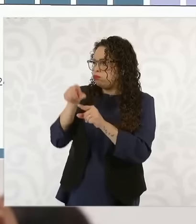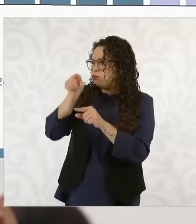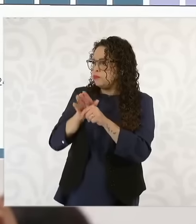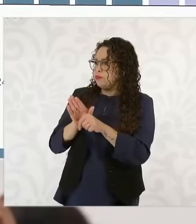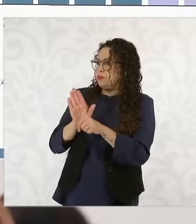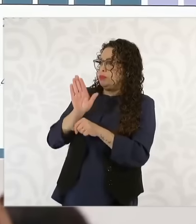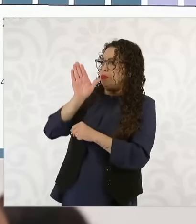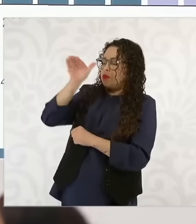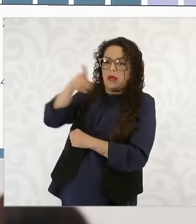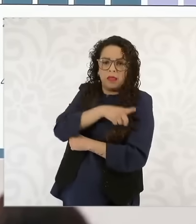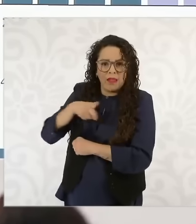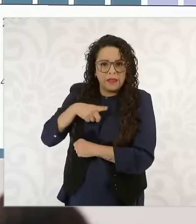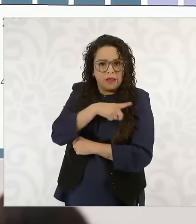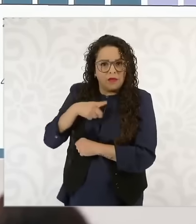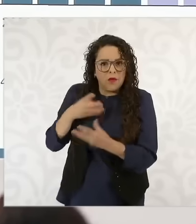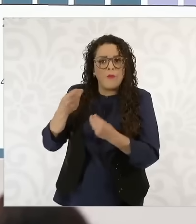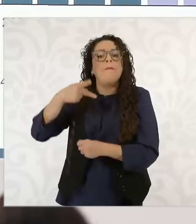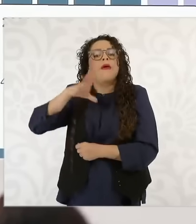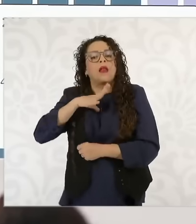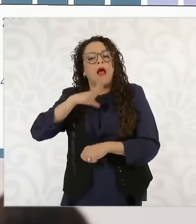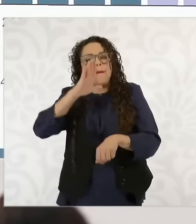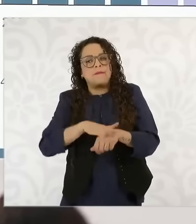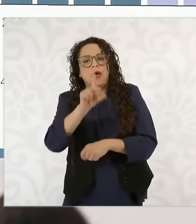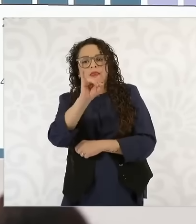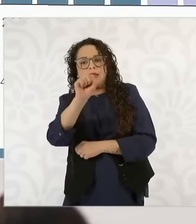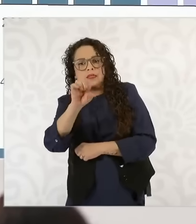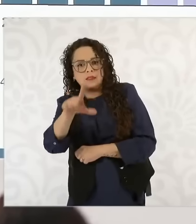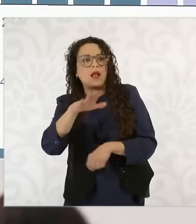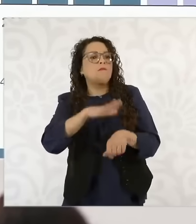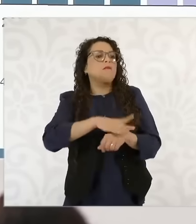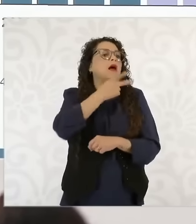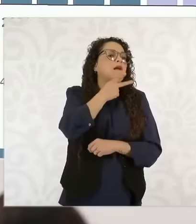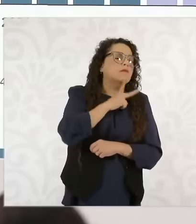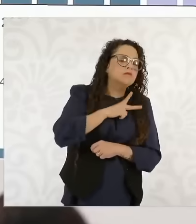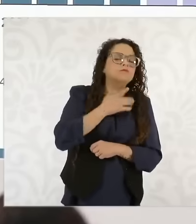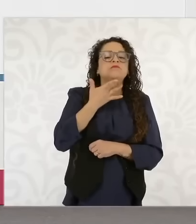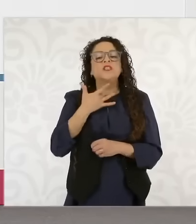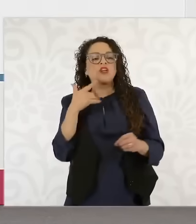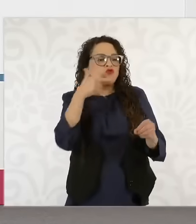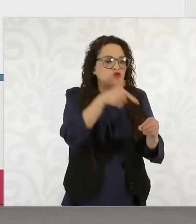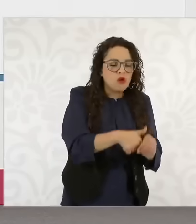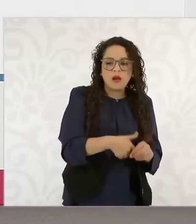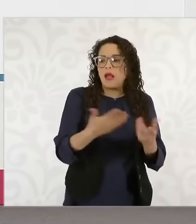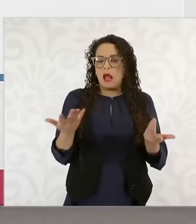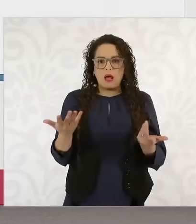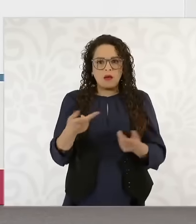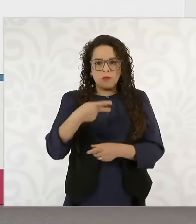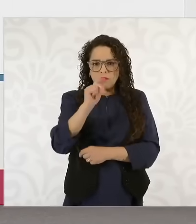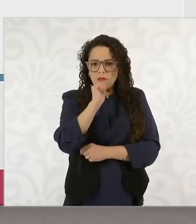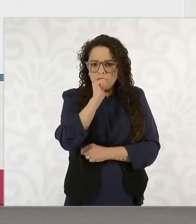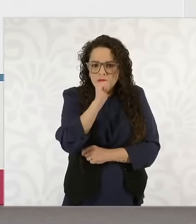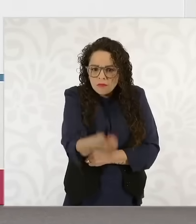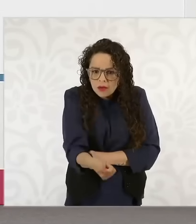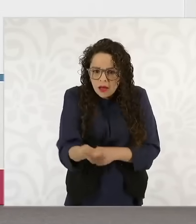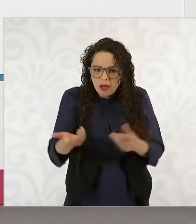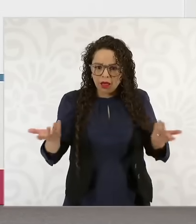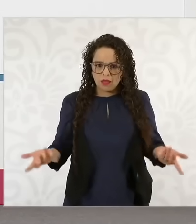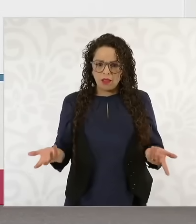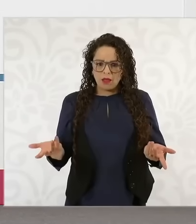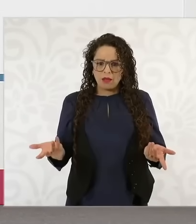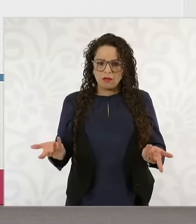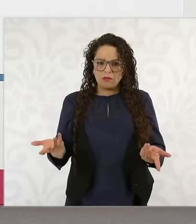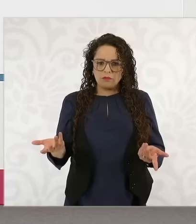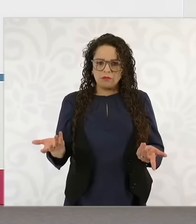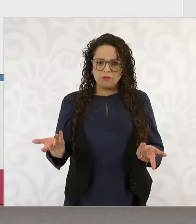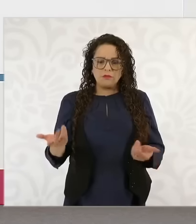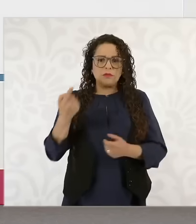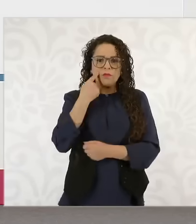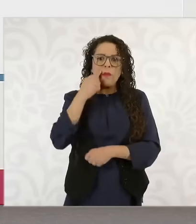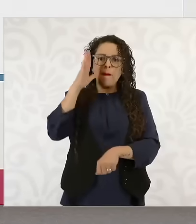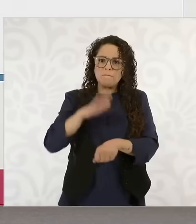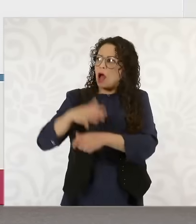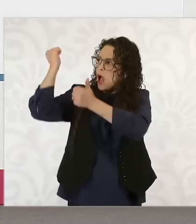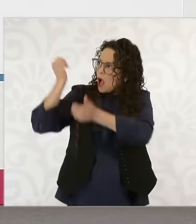más petrolíferos, más gasolina, más diésel. No se incrementó la importación,